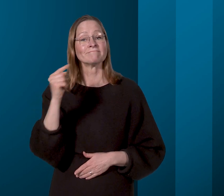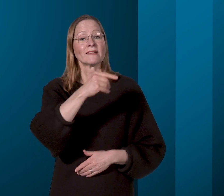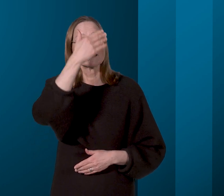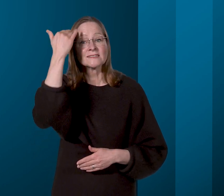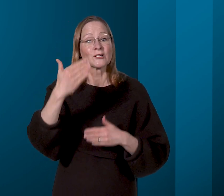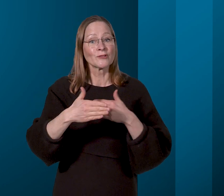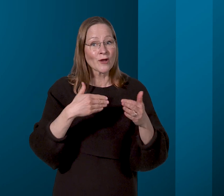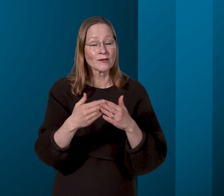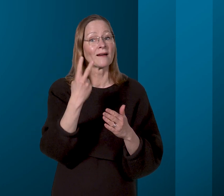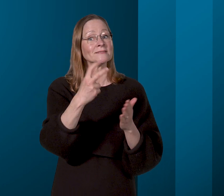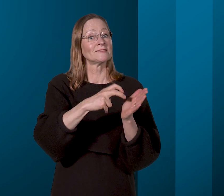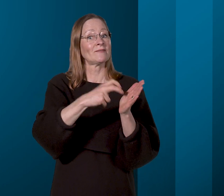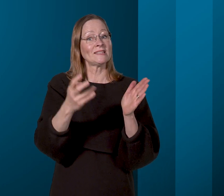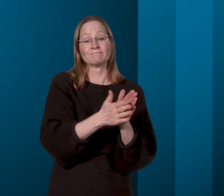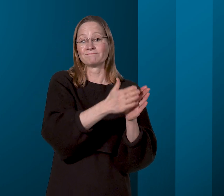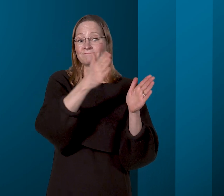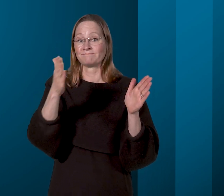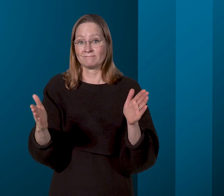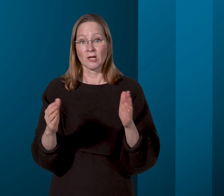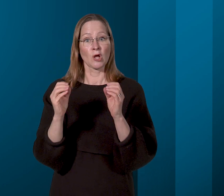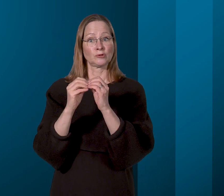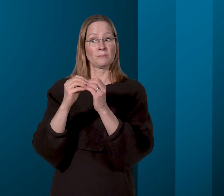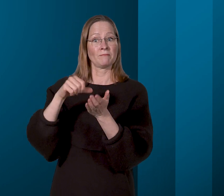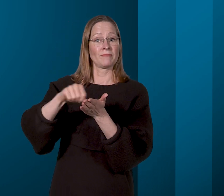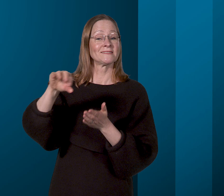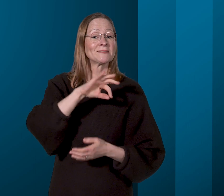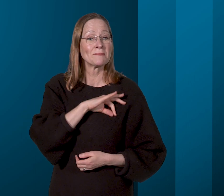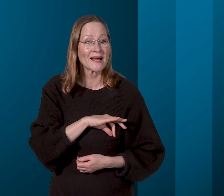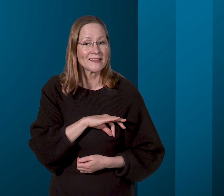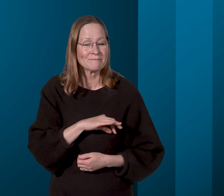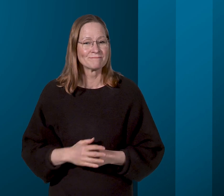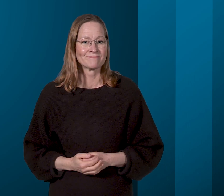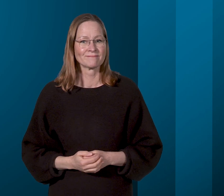kesätöihin kahdeksi viikoksi OP:n piikkiin.